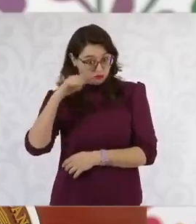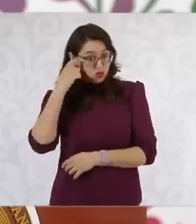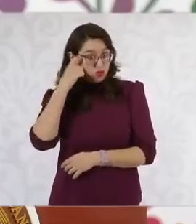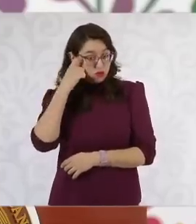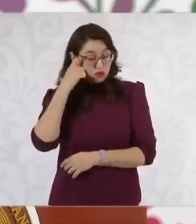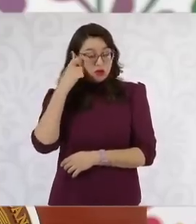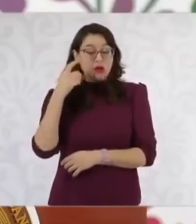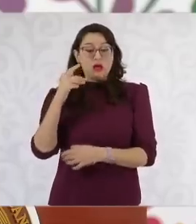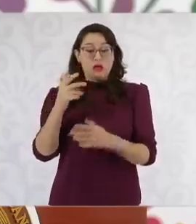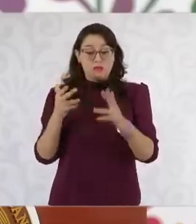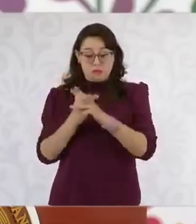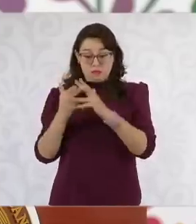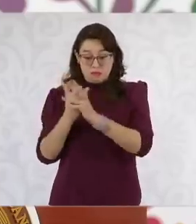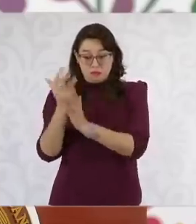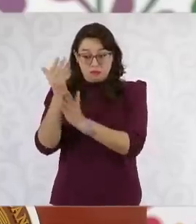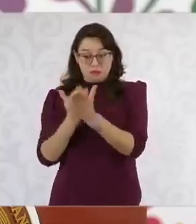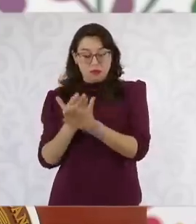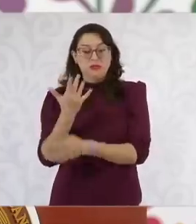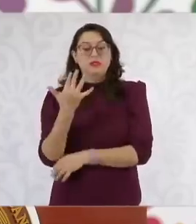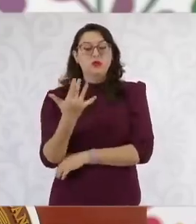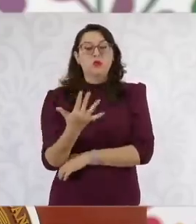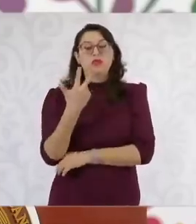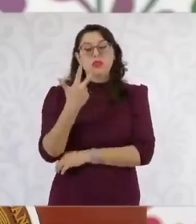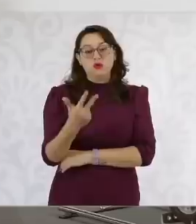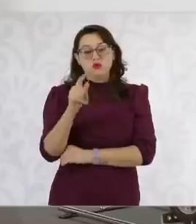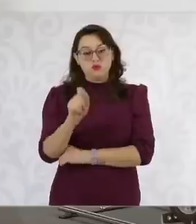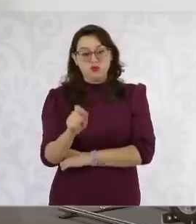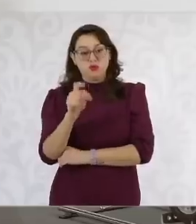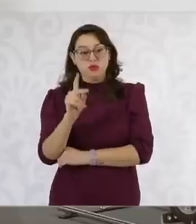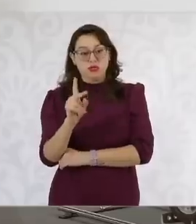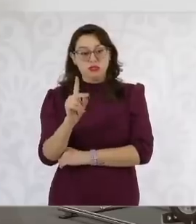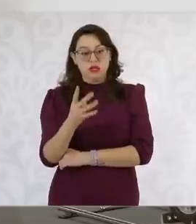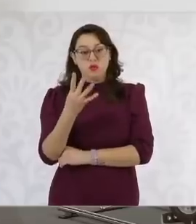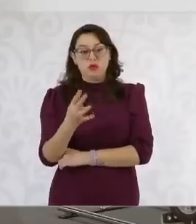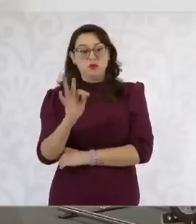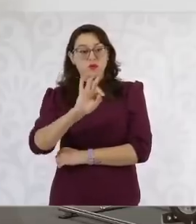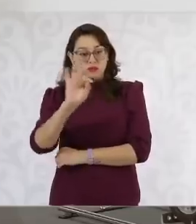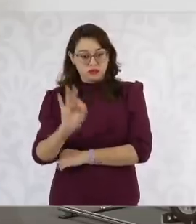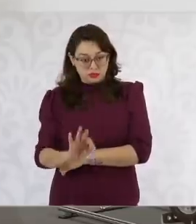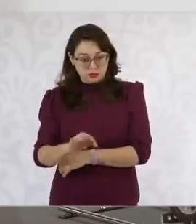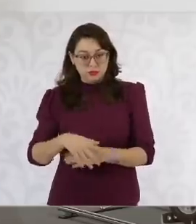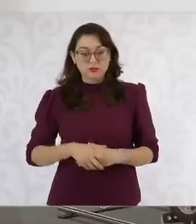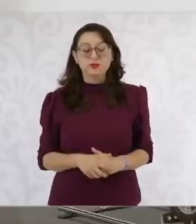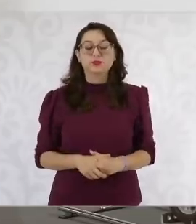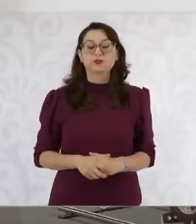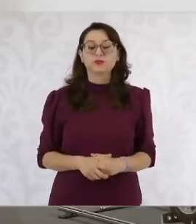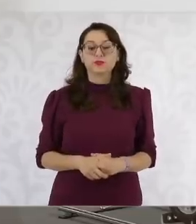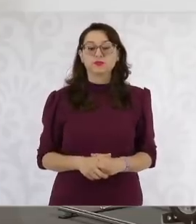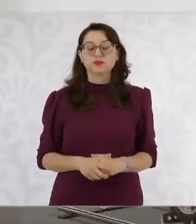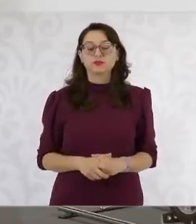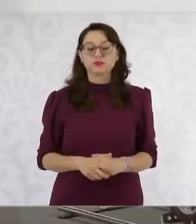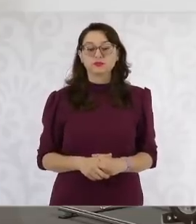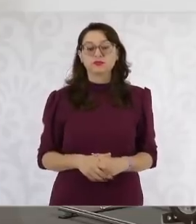homicidios ha sido de 58.34 por. para combatir la producción de drogas en los estados de Baja